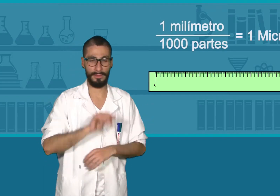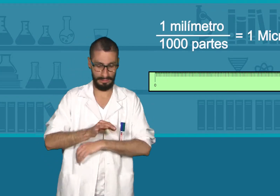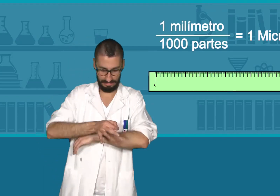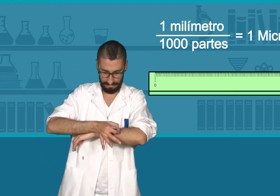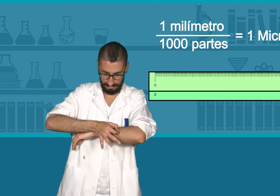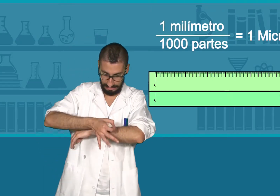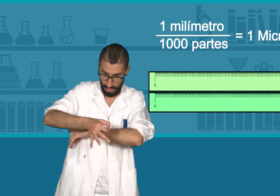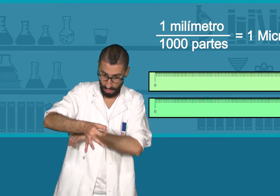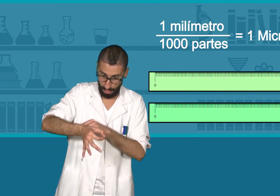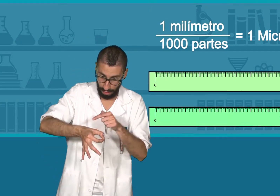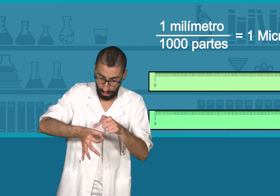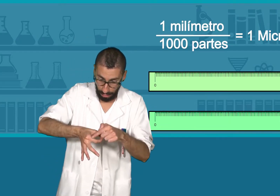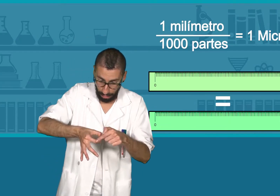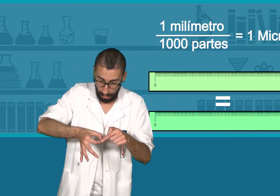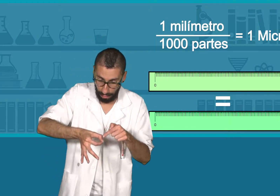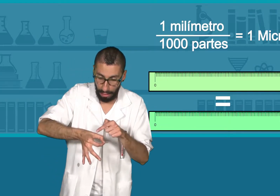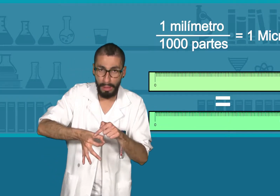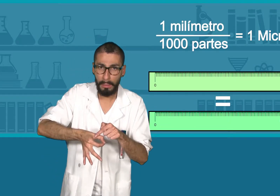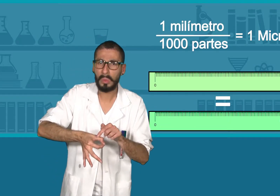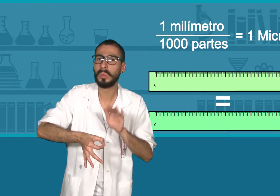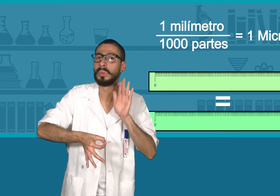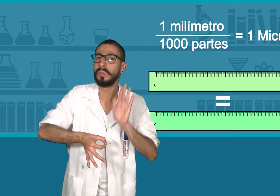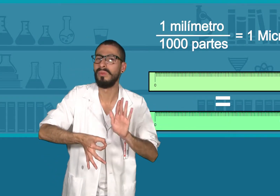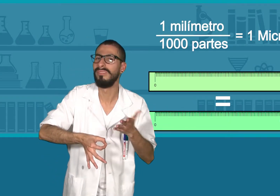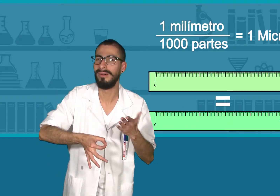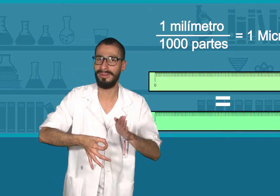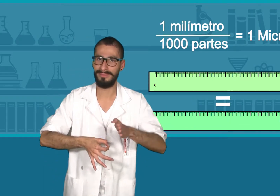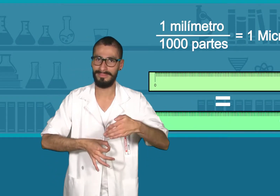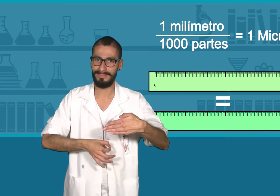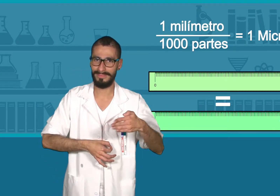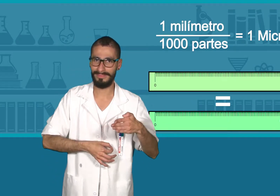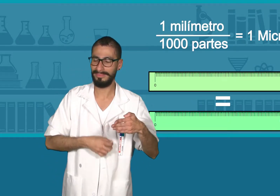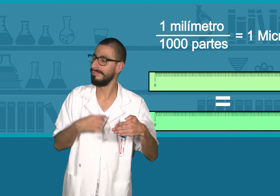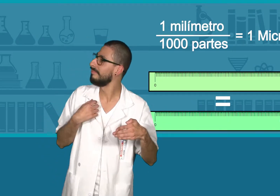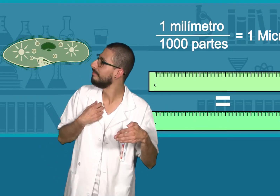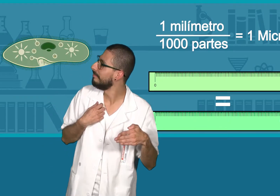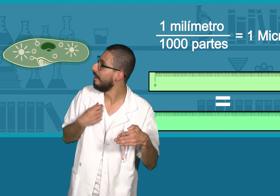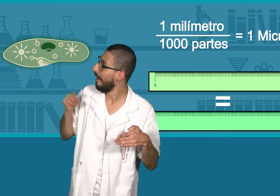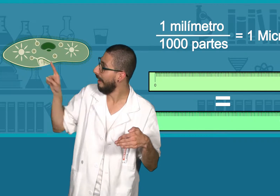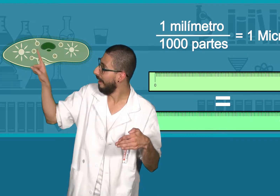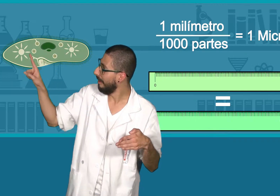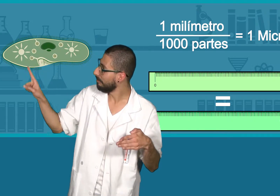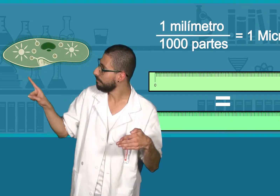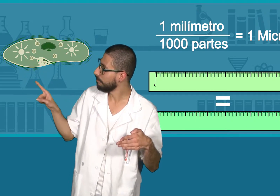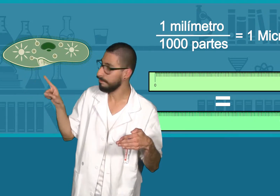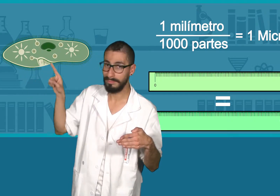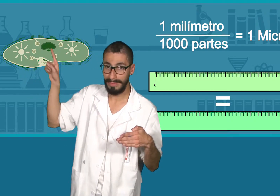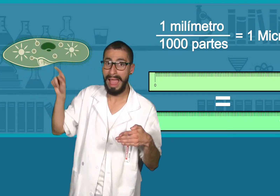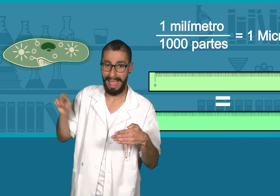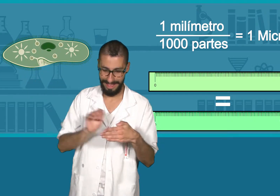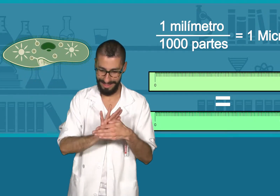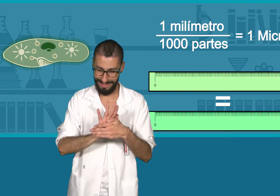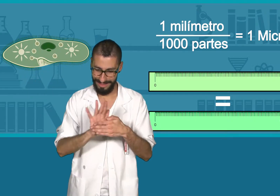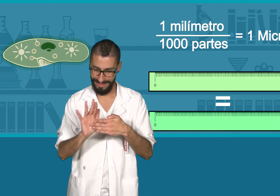Entonces, detallemos una célula como la del paramecio, como este que vemos aquí.